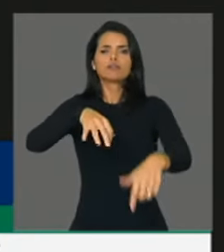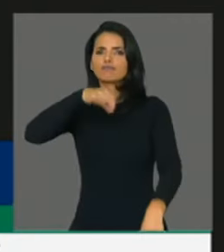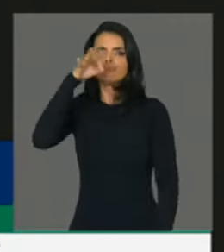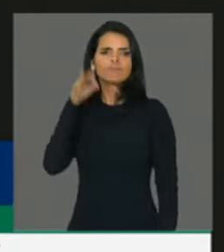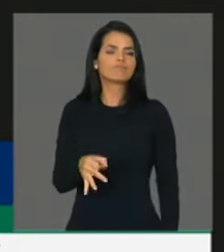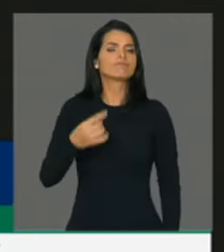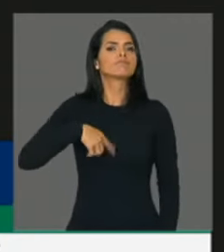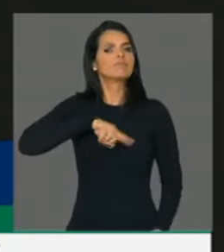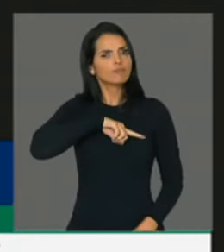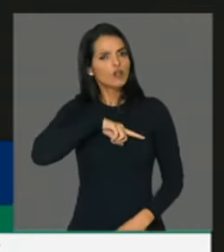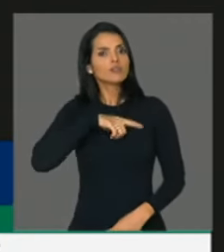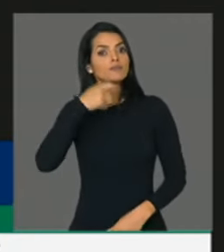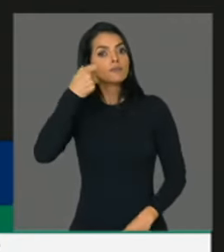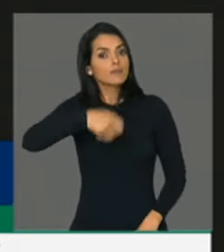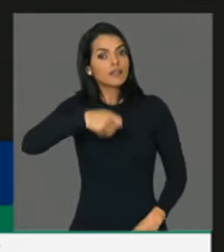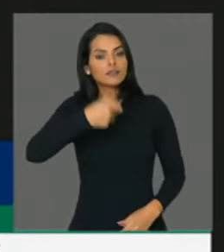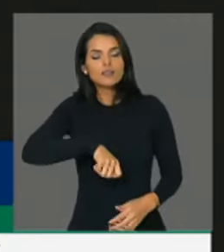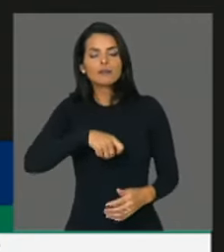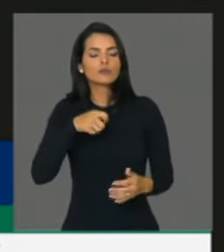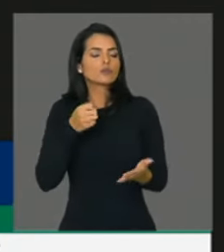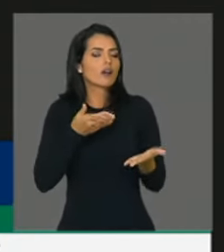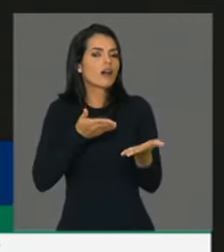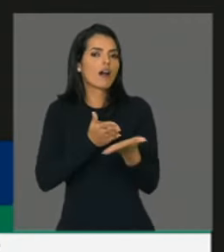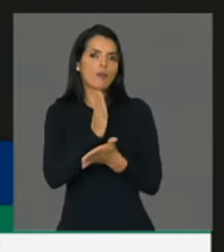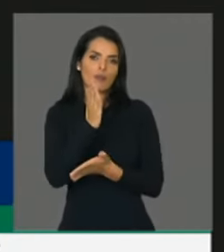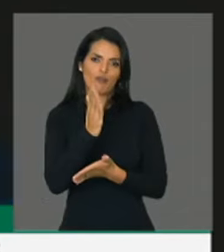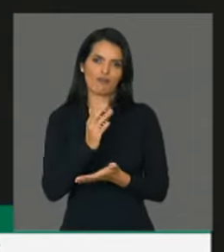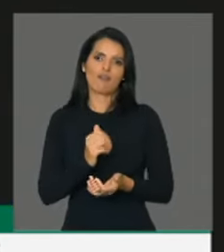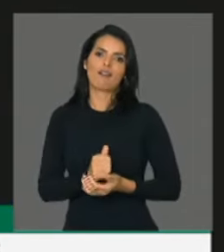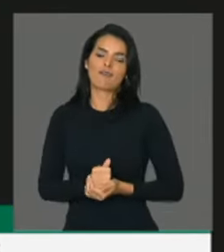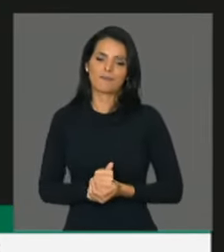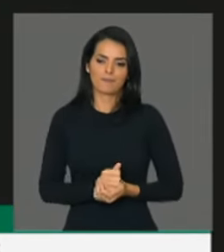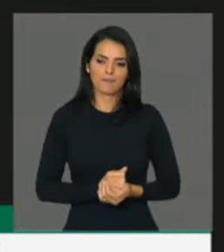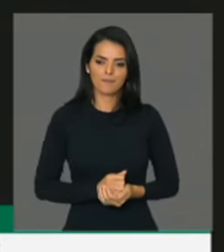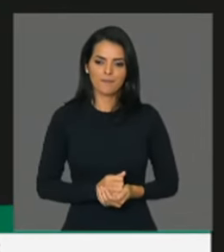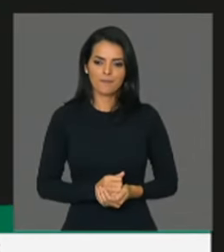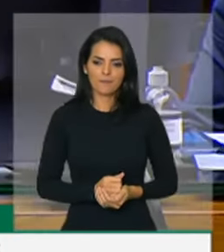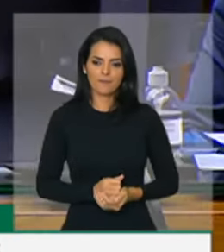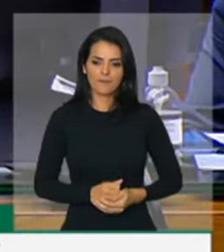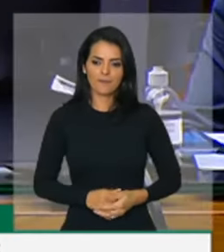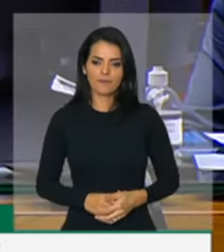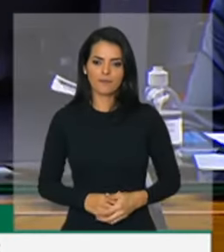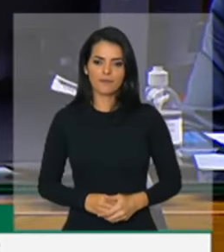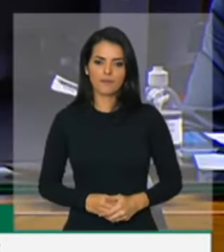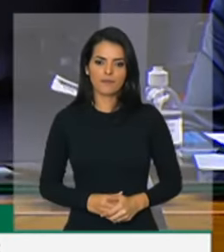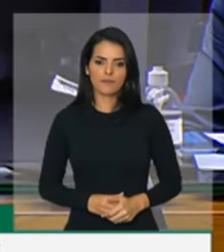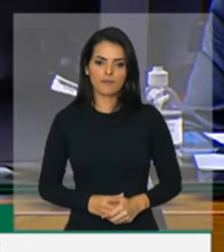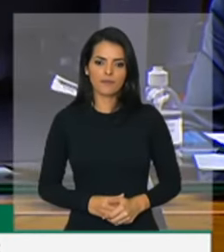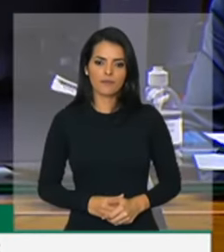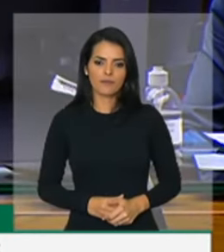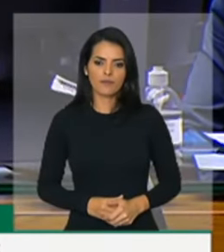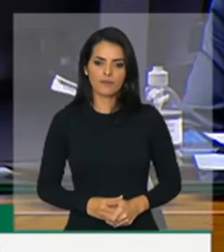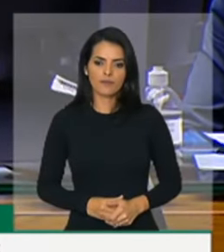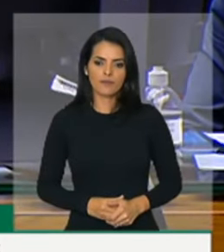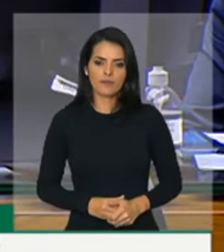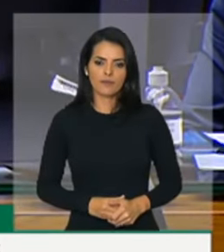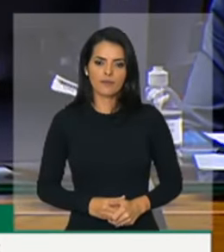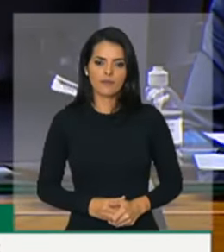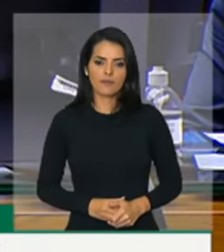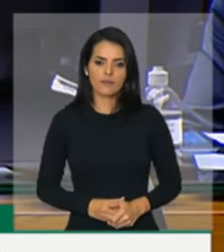APROVAR. MAIORIA ORIENTA SIM, PRESIDENTE. [PRESIDENTE]: COMO ORIENTA A MINORIA? -- [DEPUTADA]: SENHOR